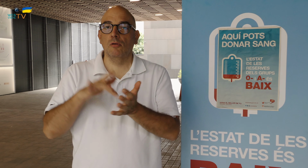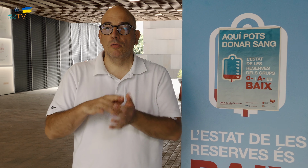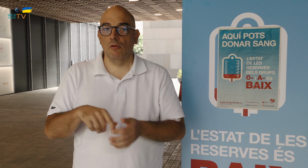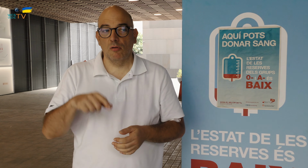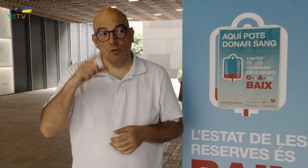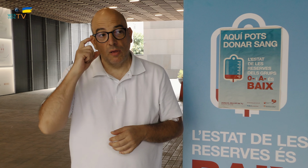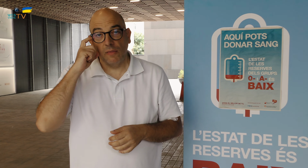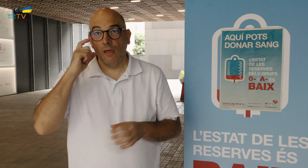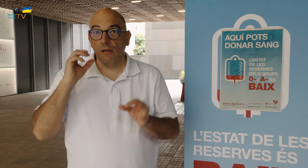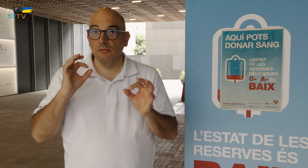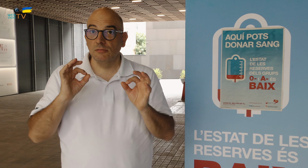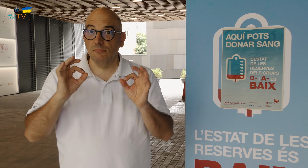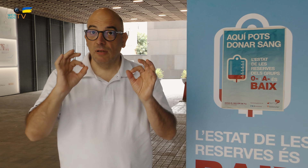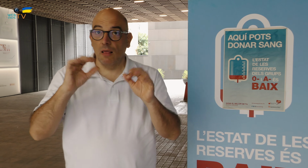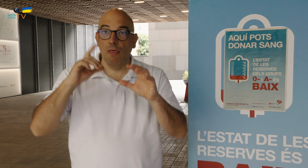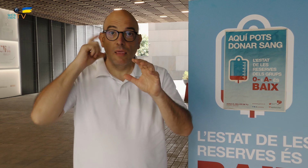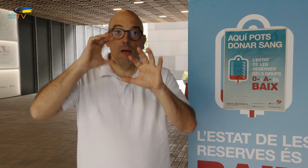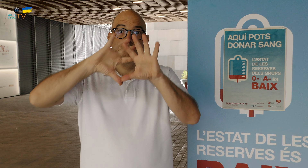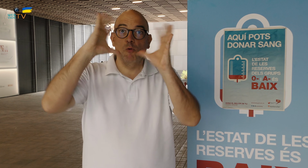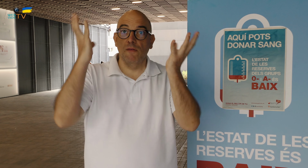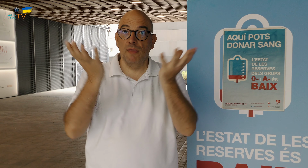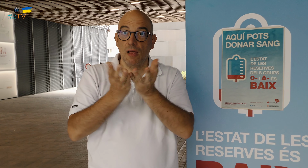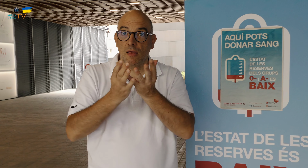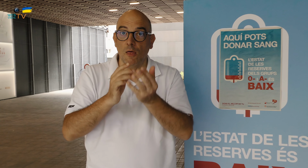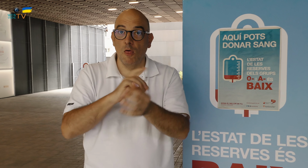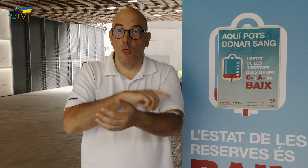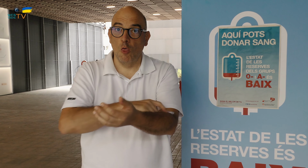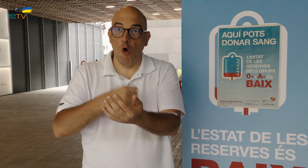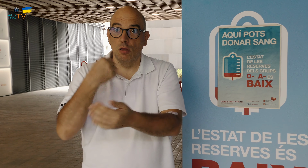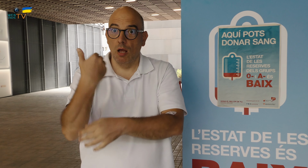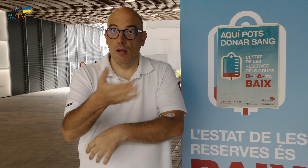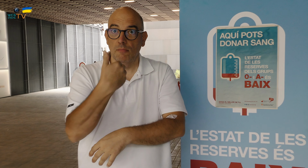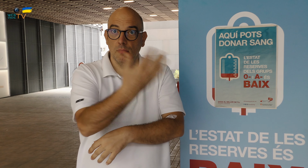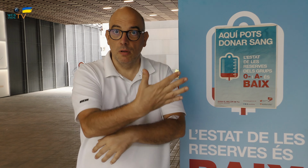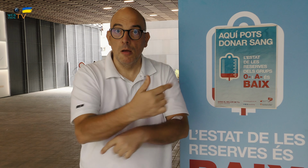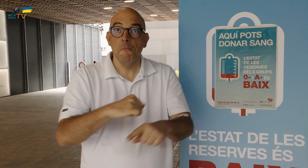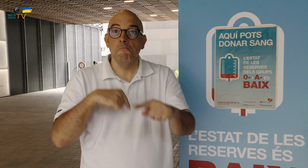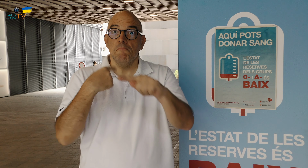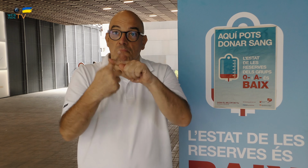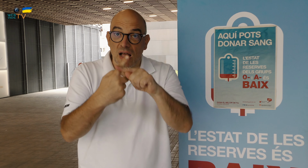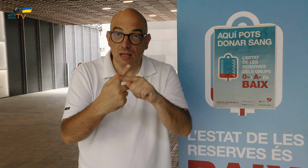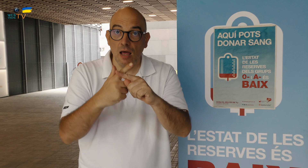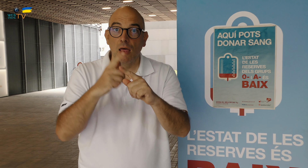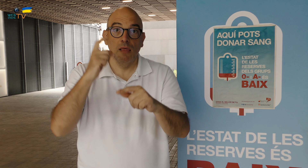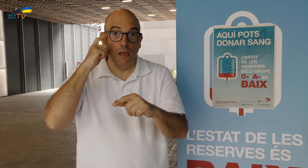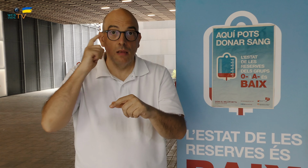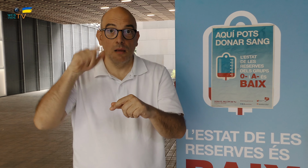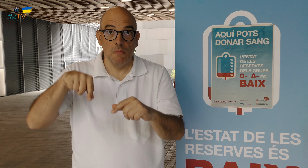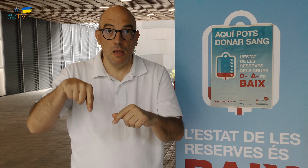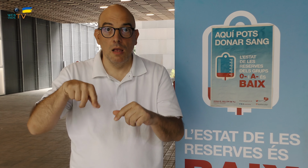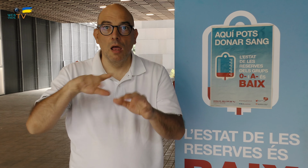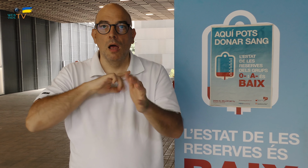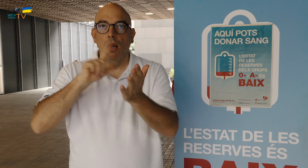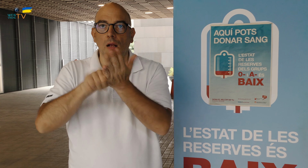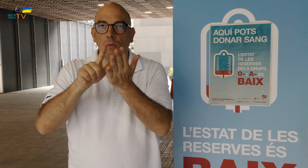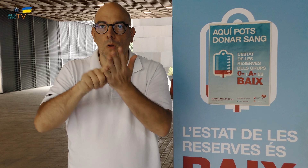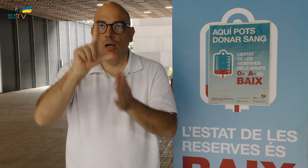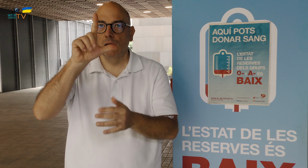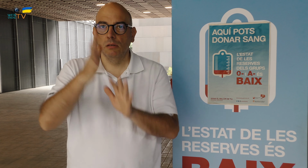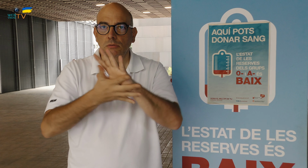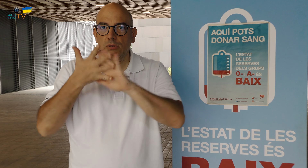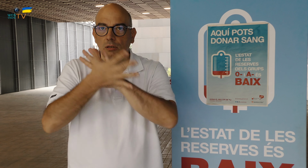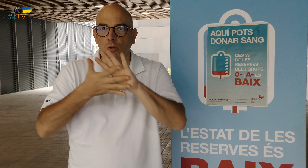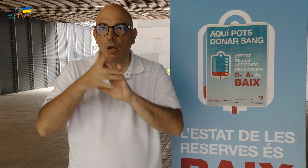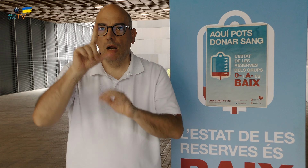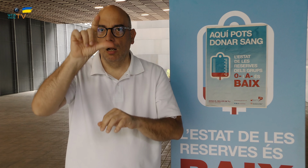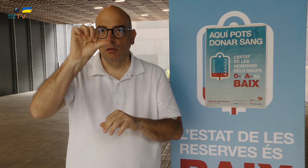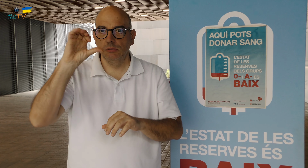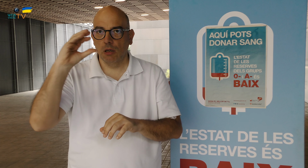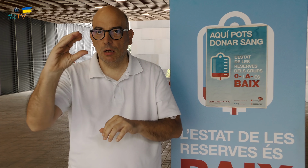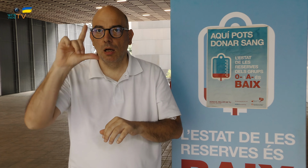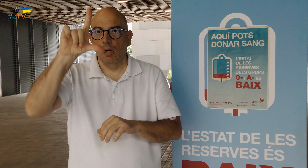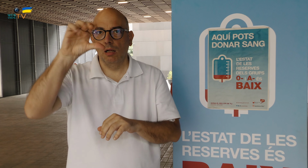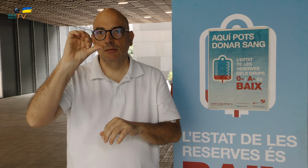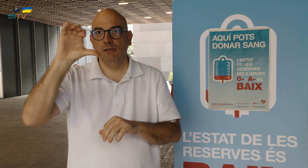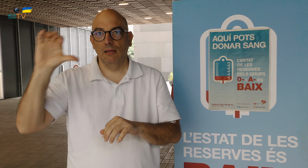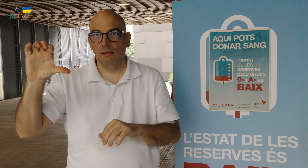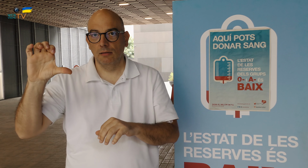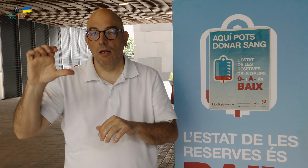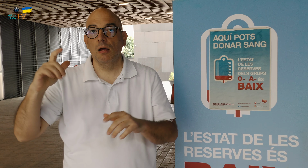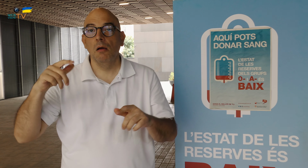Avui és el Dia Mundial del Donant de Sang i també el Dia Nacional de les Llengües de Signes espanyoles.